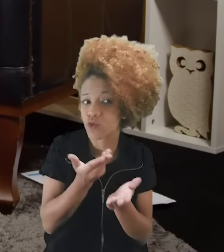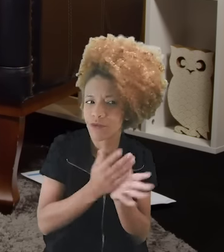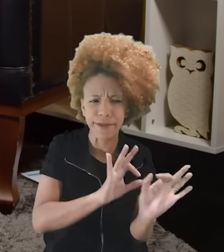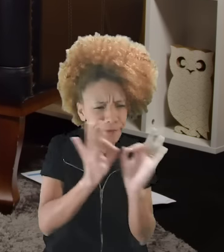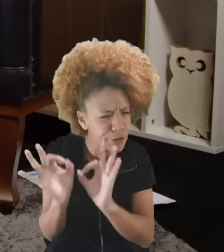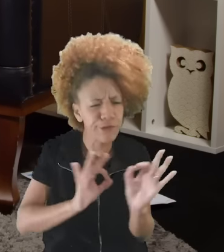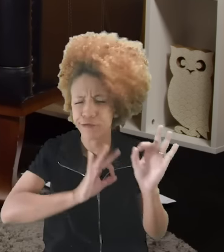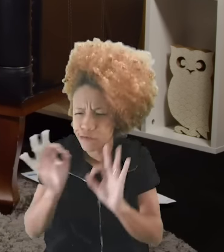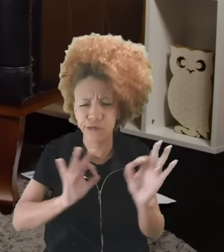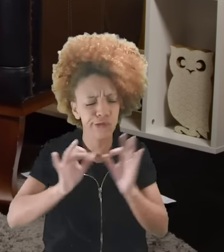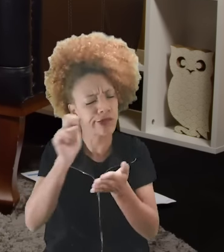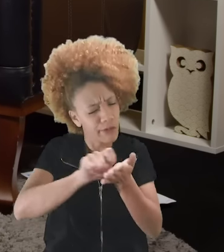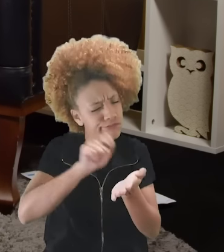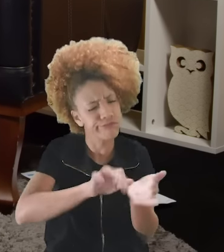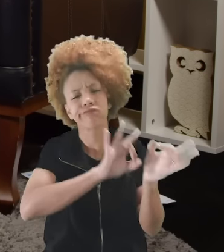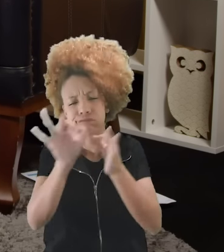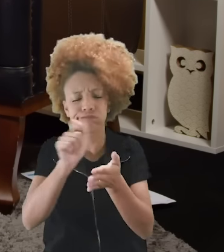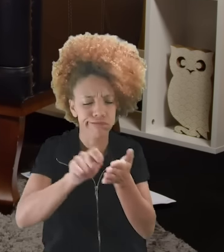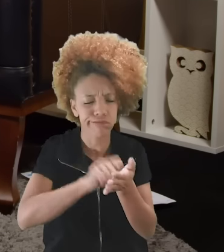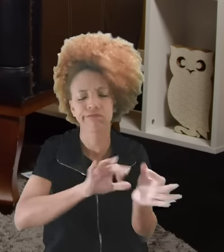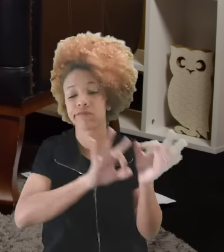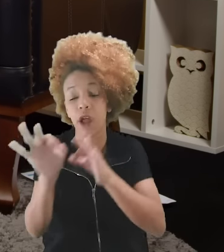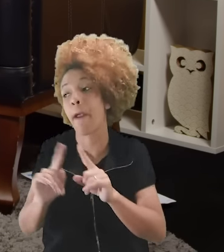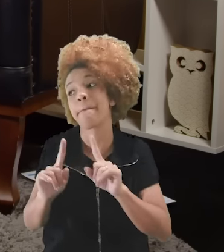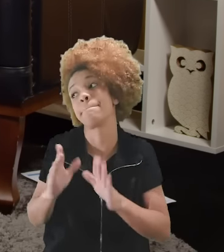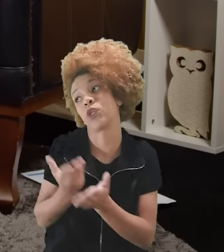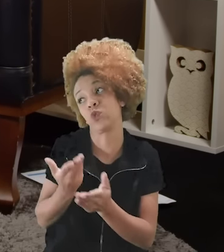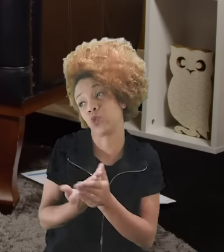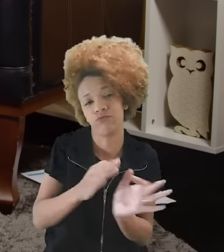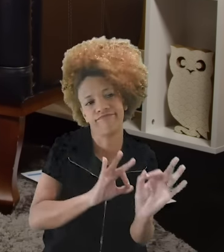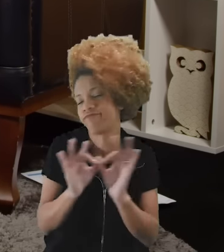assisti muito muito muito campeonato e anotação anotação anotação mas o estudo só né assistindo